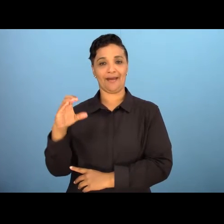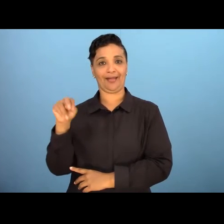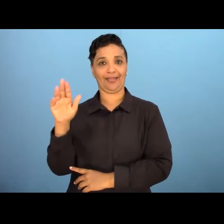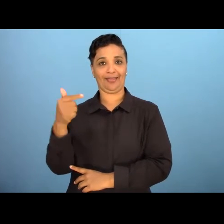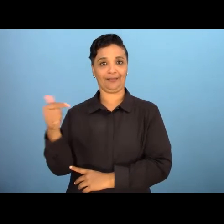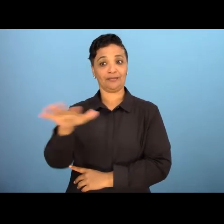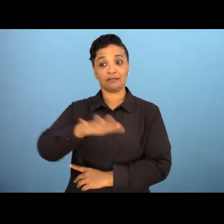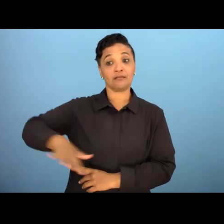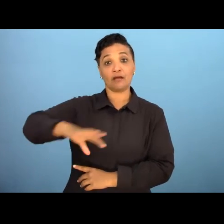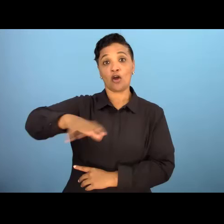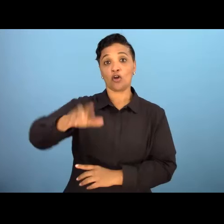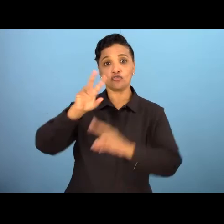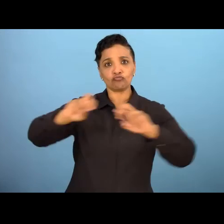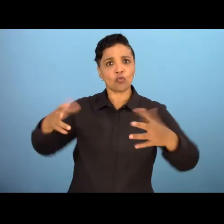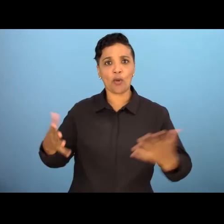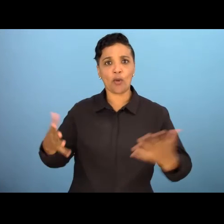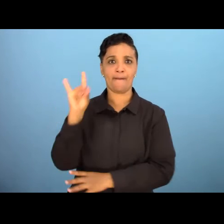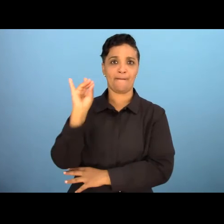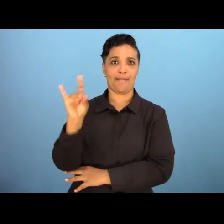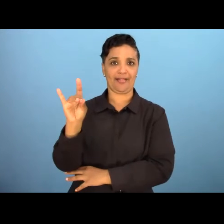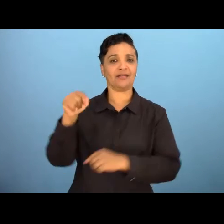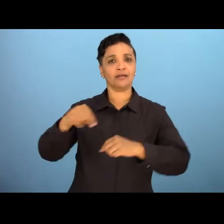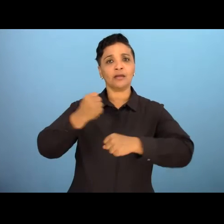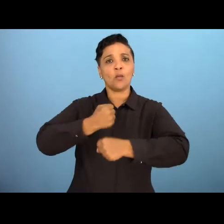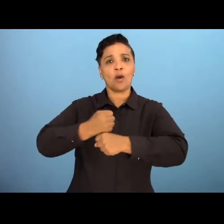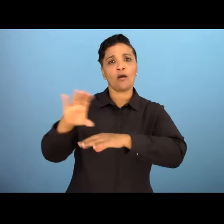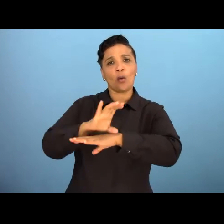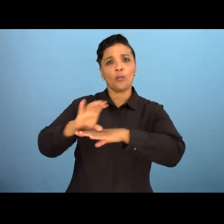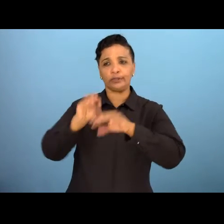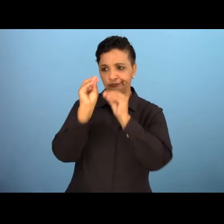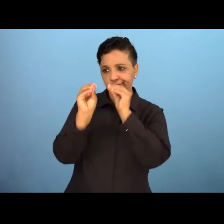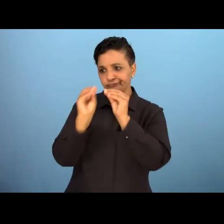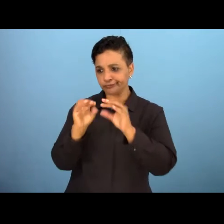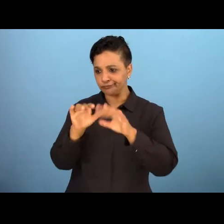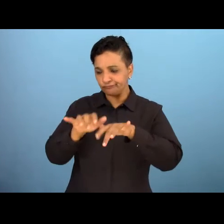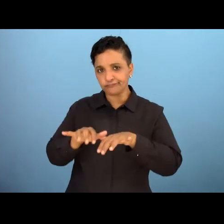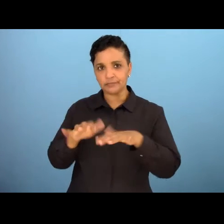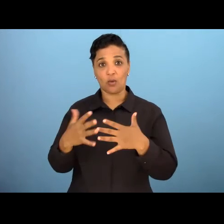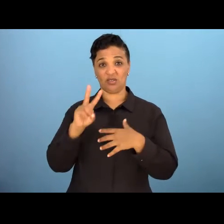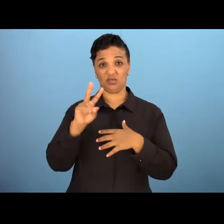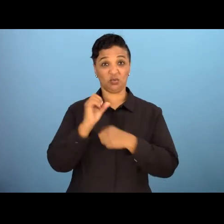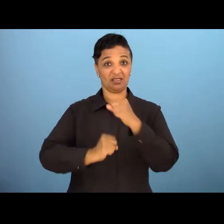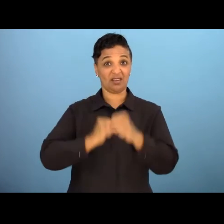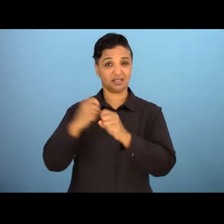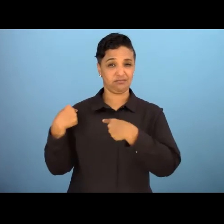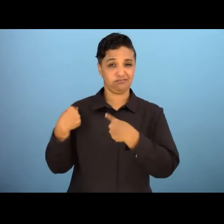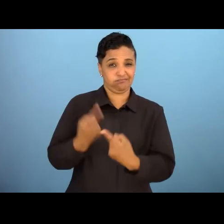Pasaré ahora a nuestro próximo panelista, Ramiro, quien fue nuestro investigador